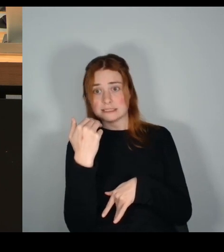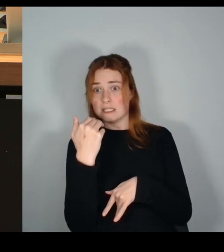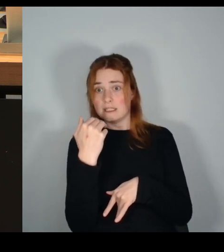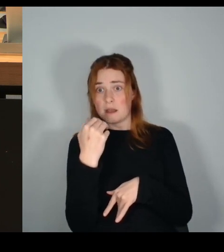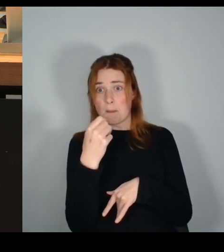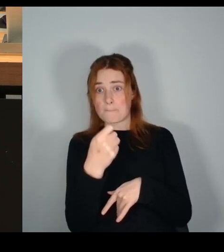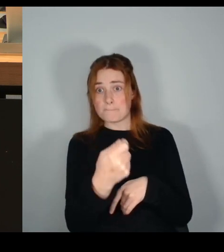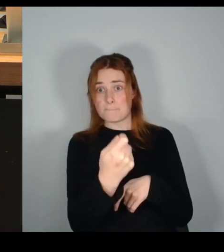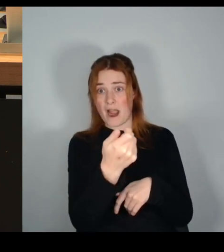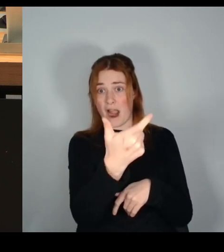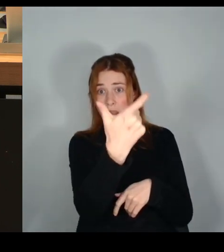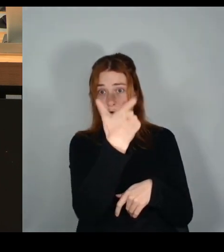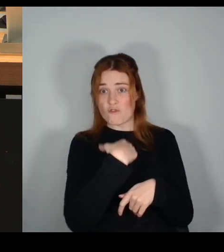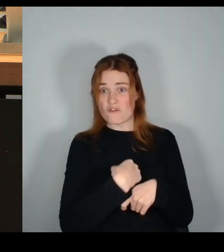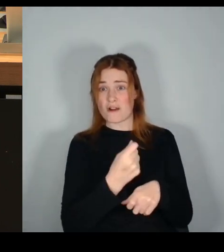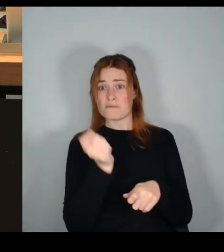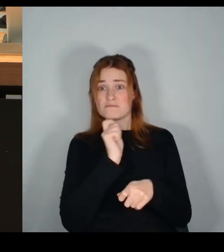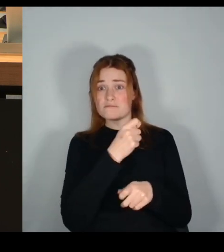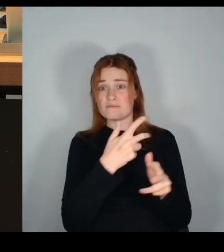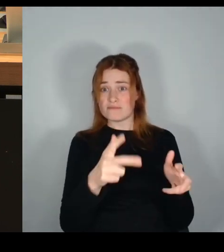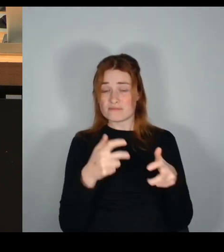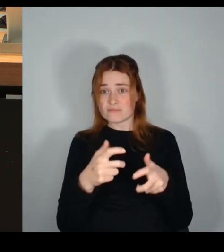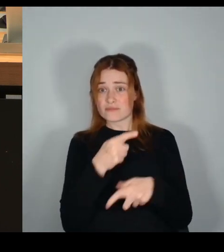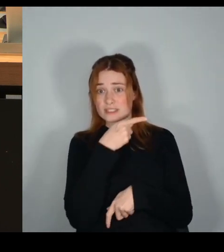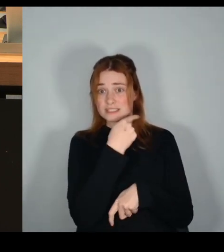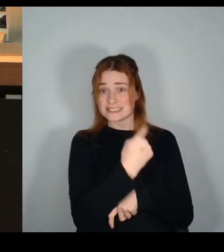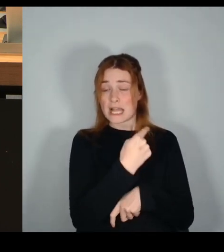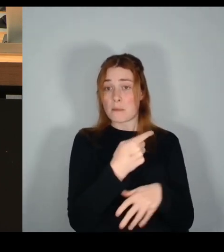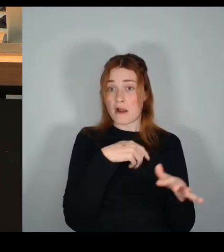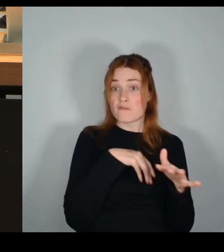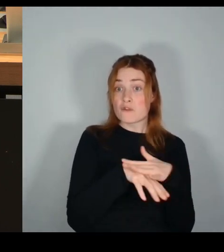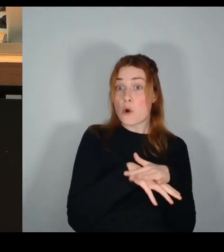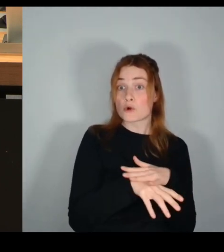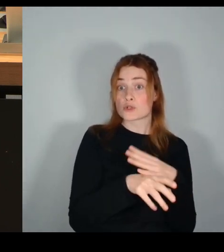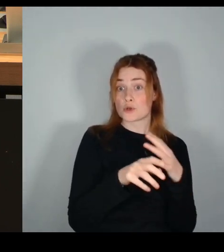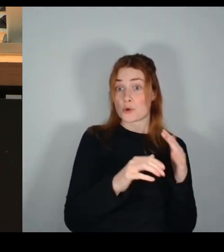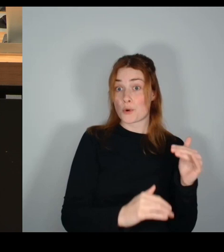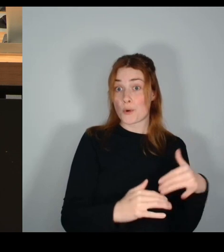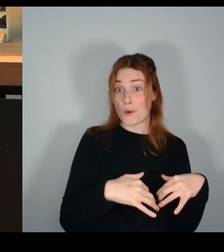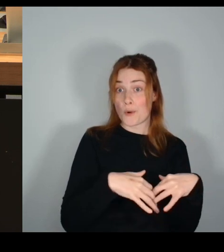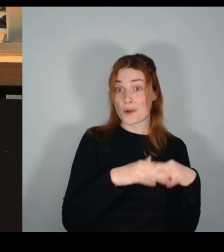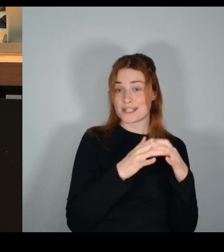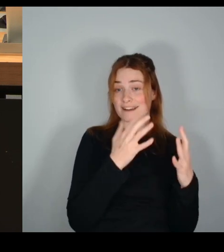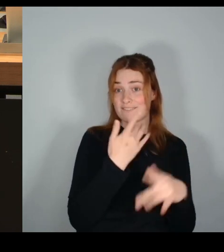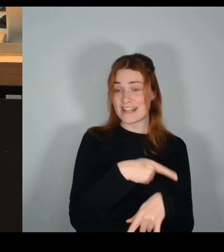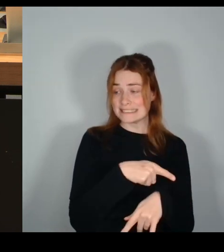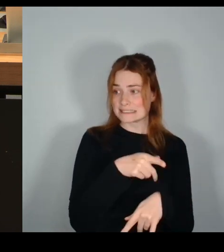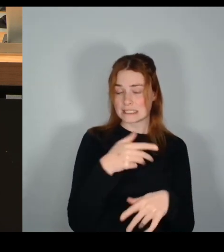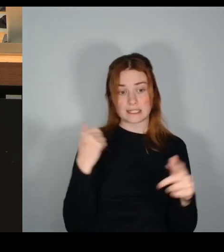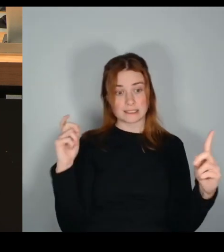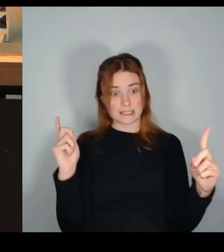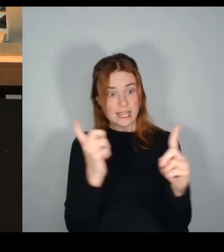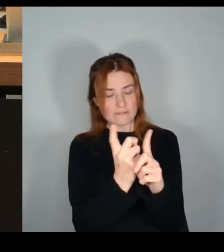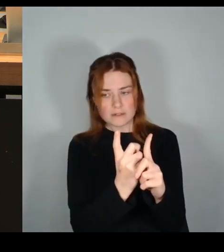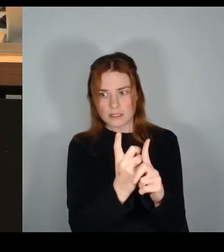hat, dann mag ich mir nicht ausmalen was diese junge Frau dort in diesem Moment gefühlt und erlitten hat.